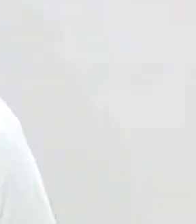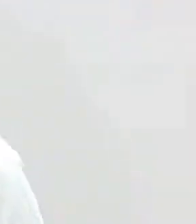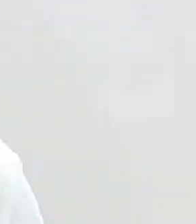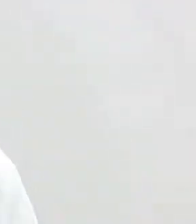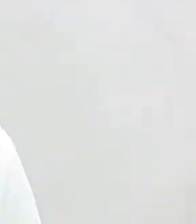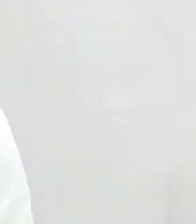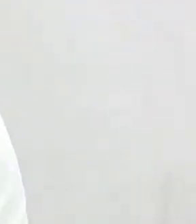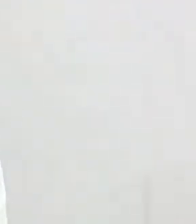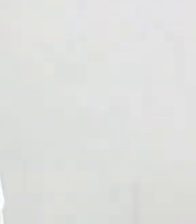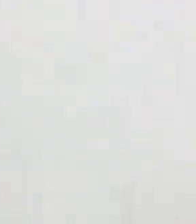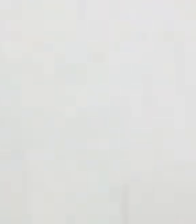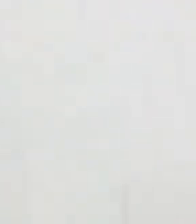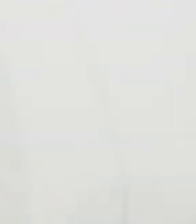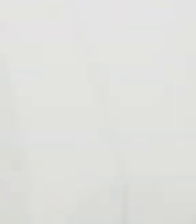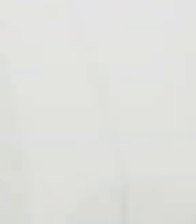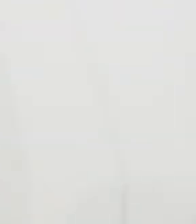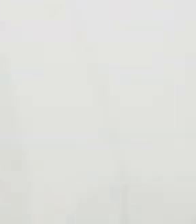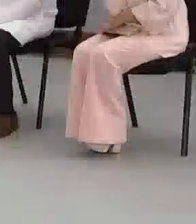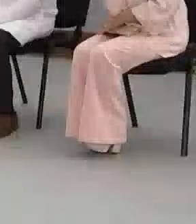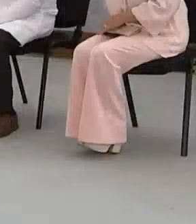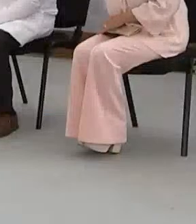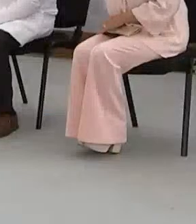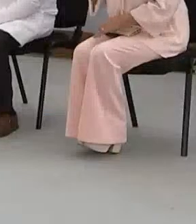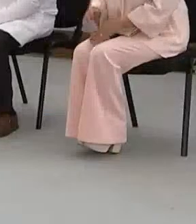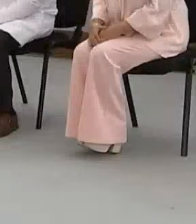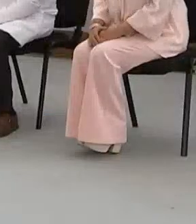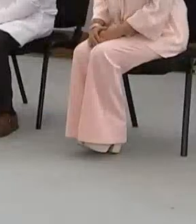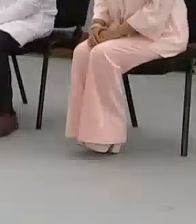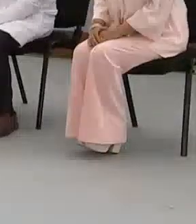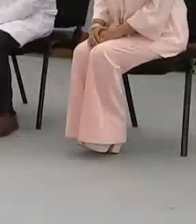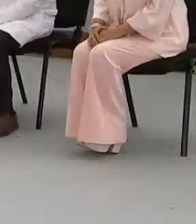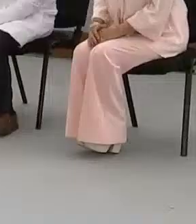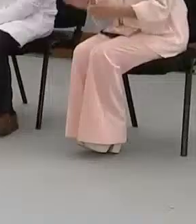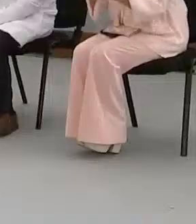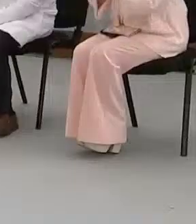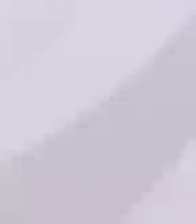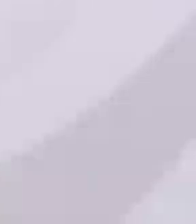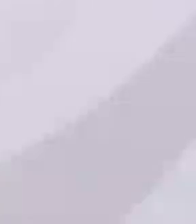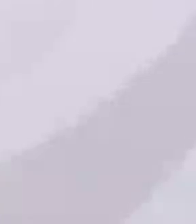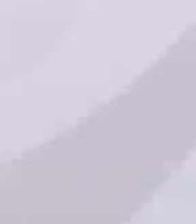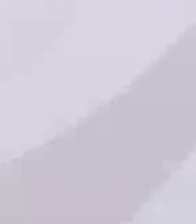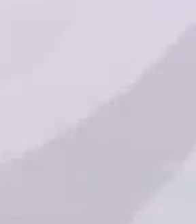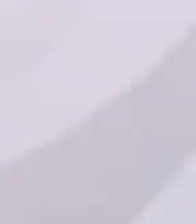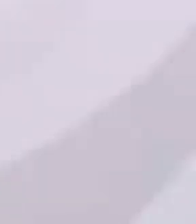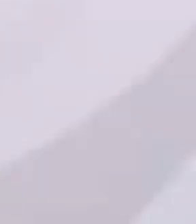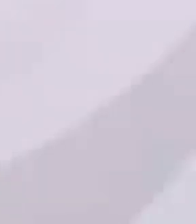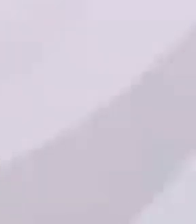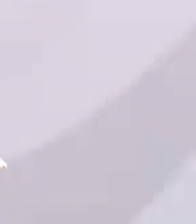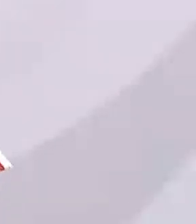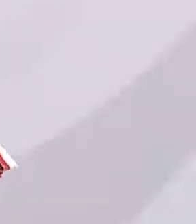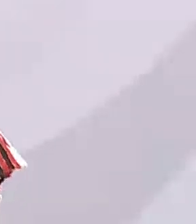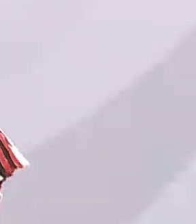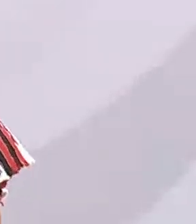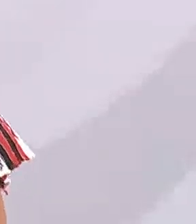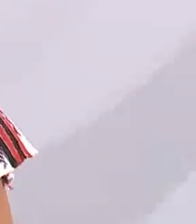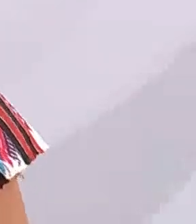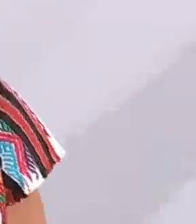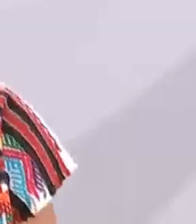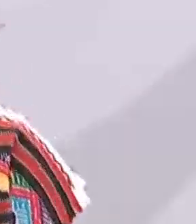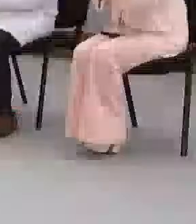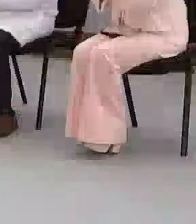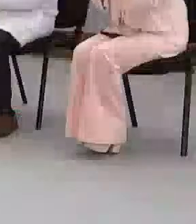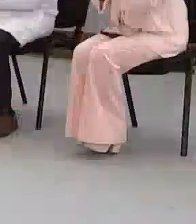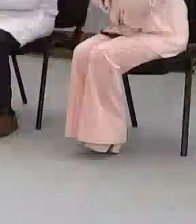la Coordinadora General de Asuntos Gubernamentales, Leticia Ramírez Amaya,